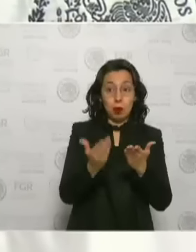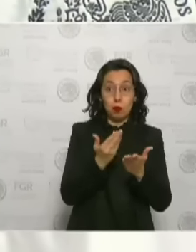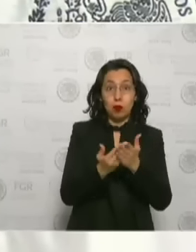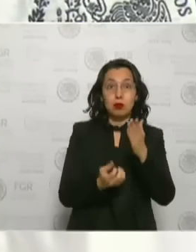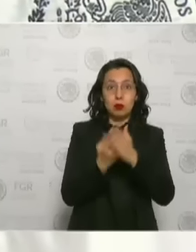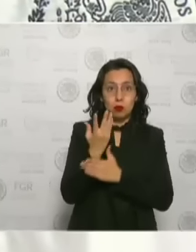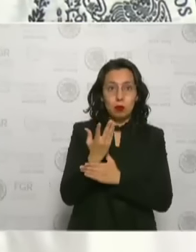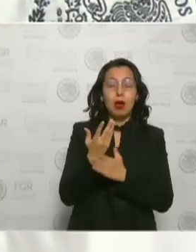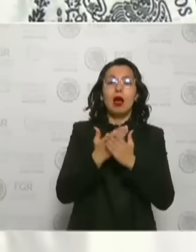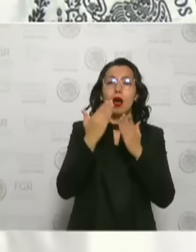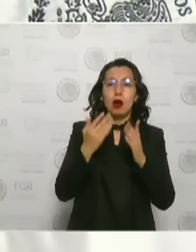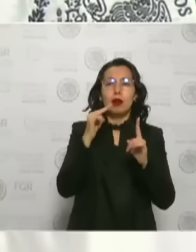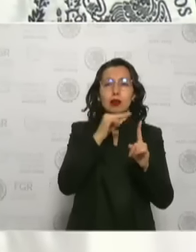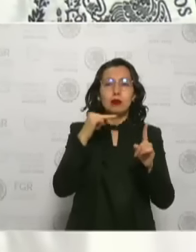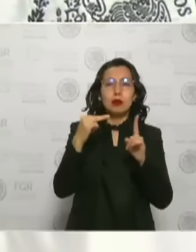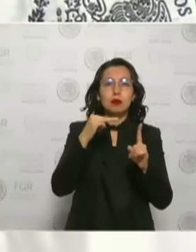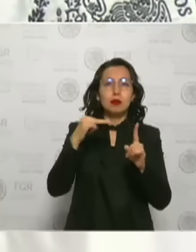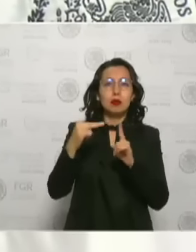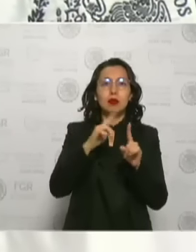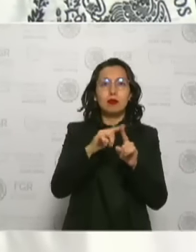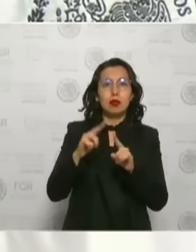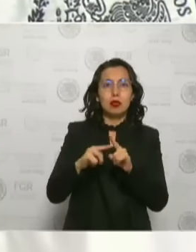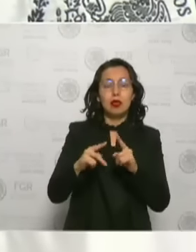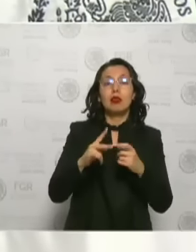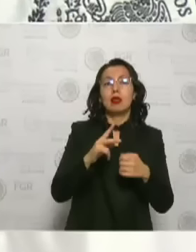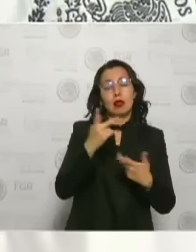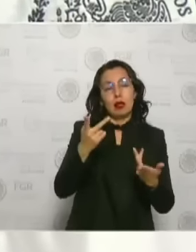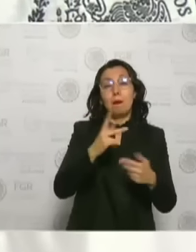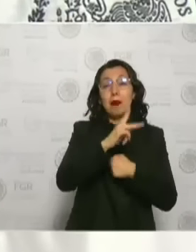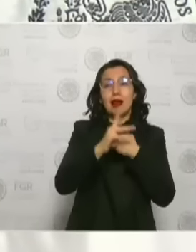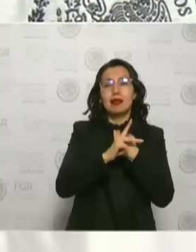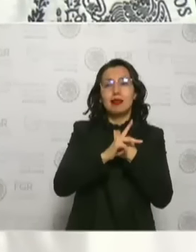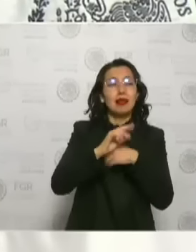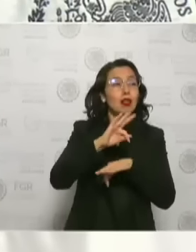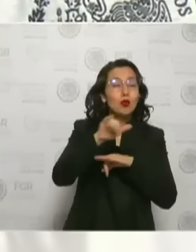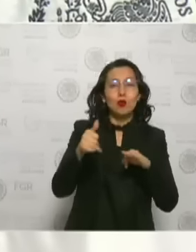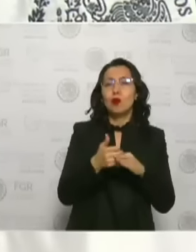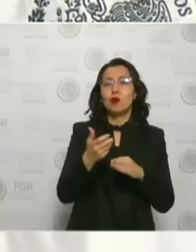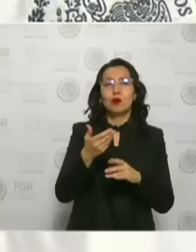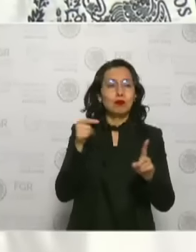la visión consensuada de patria que queremos, el rumbo hacia donde debemos